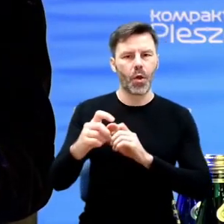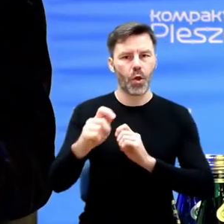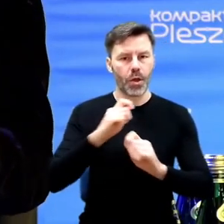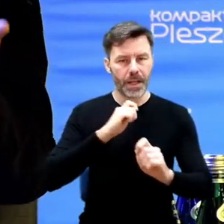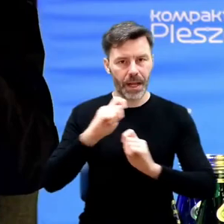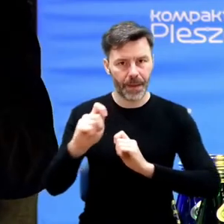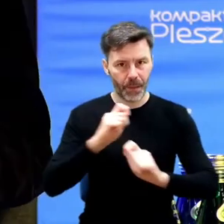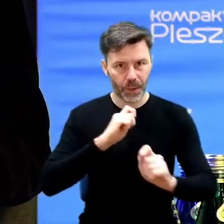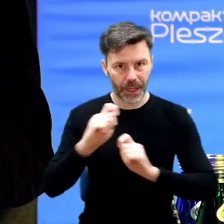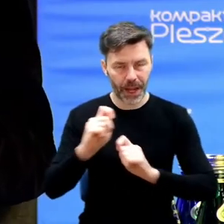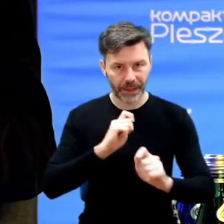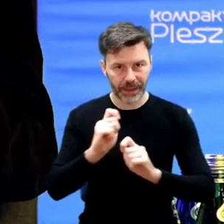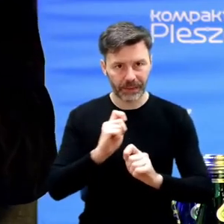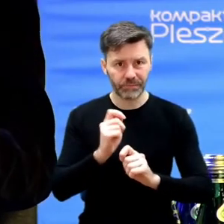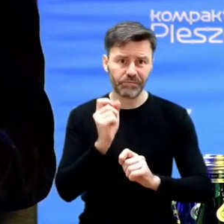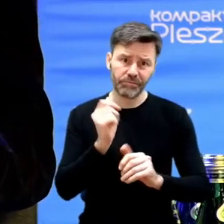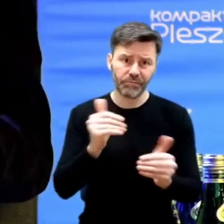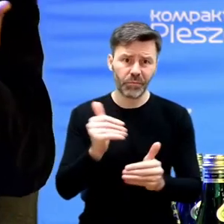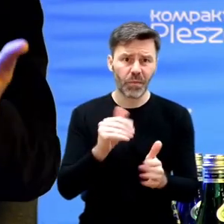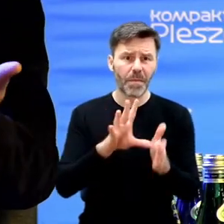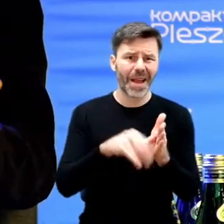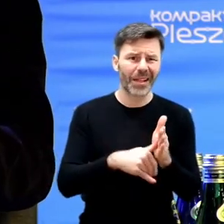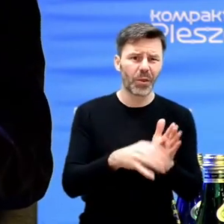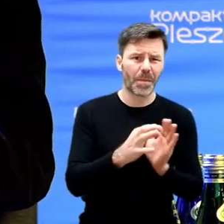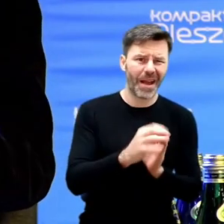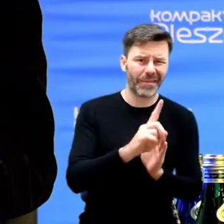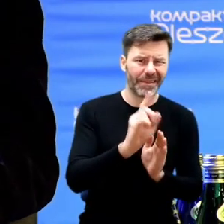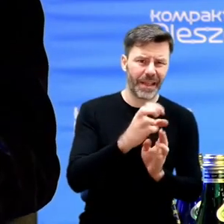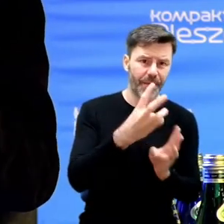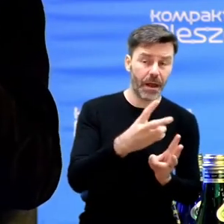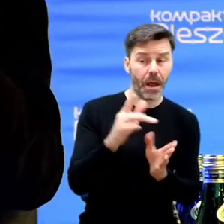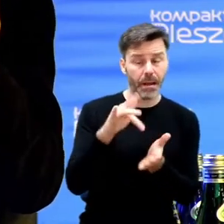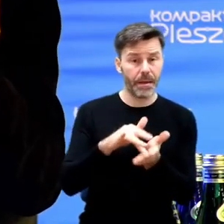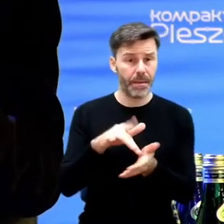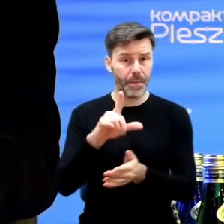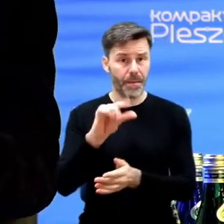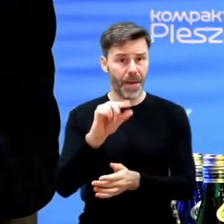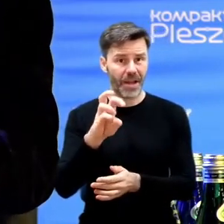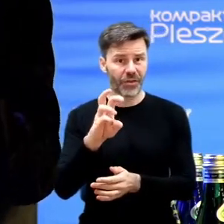być może w przypadku miast małych jest trochę mniej ważny, ale jak widzimy w Pleszewie też działa i ma swoją ważną rolę.